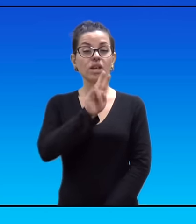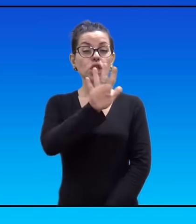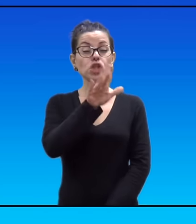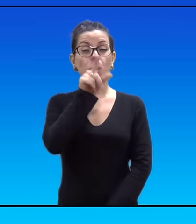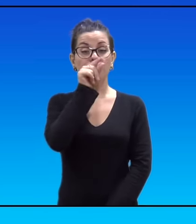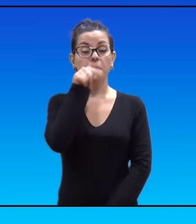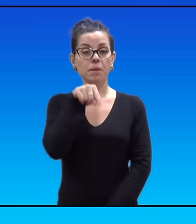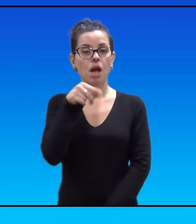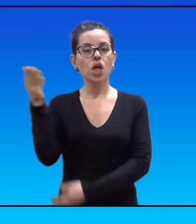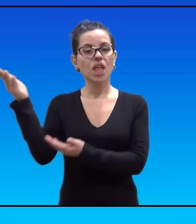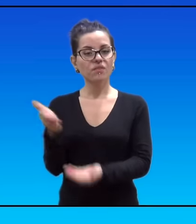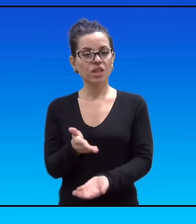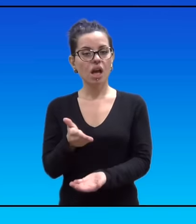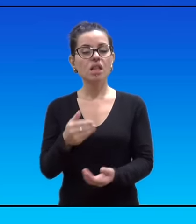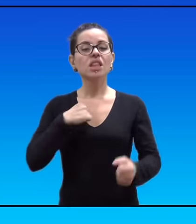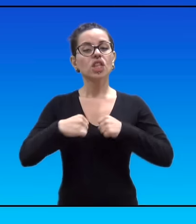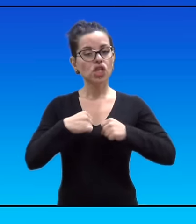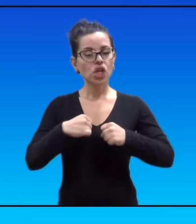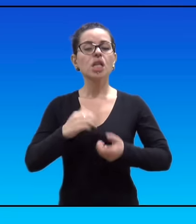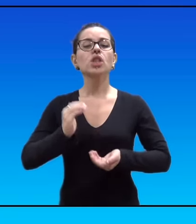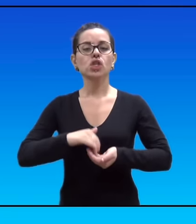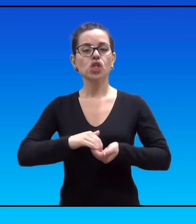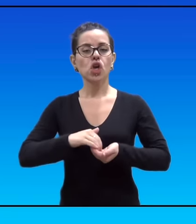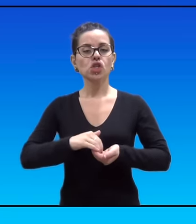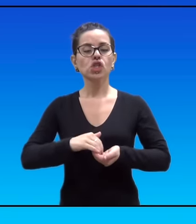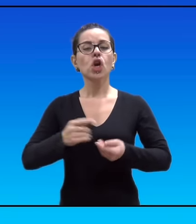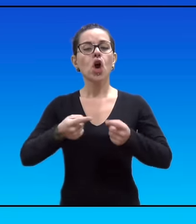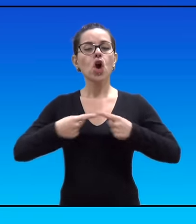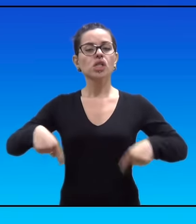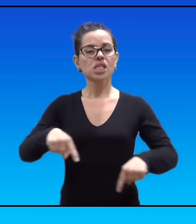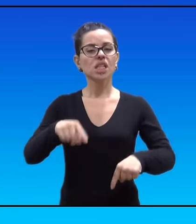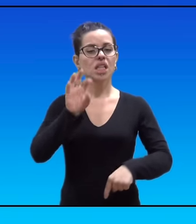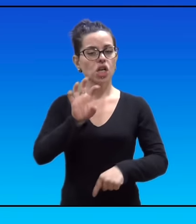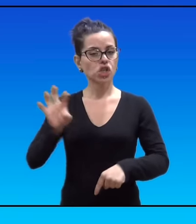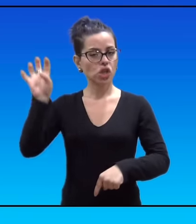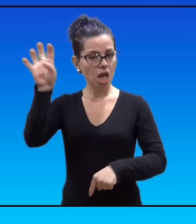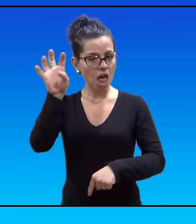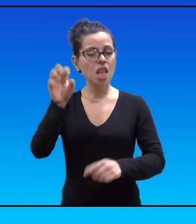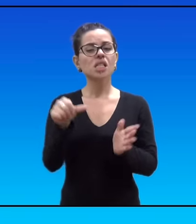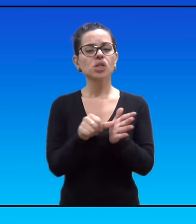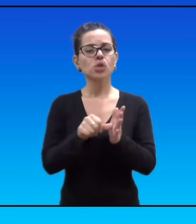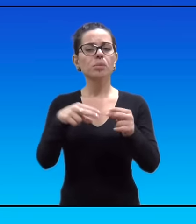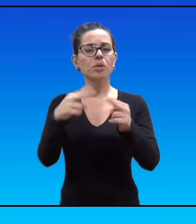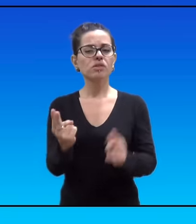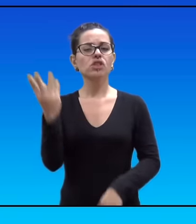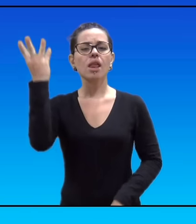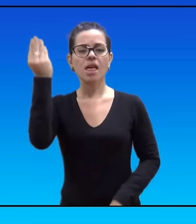Il 25 Febbraio sono invitati i Dirigenti e Soci ENS dei Consigli Regionali e Sezioni Provinciali di: